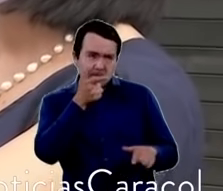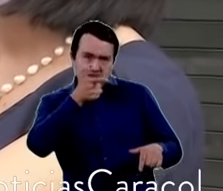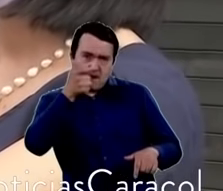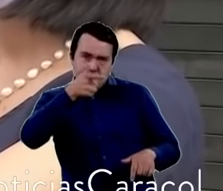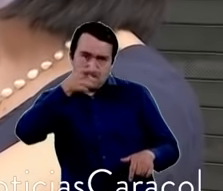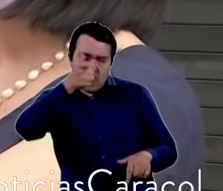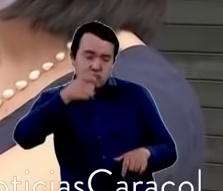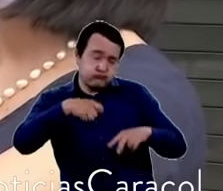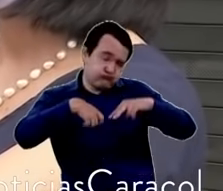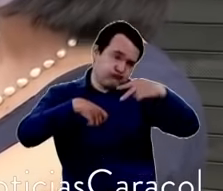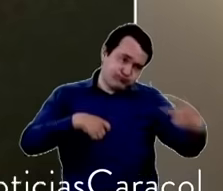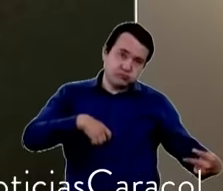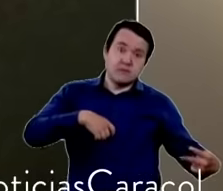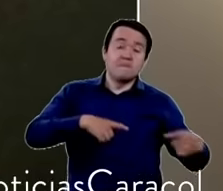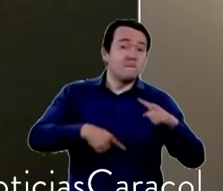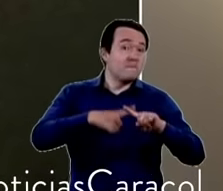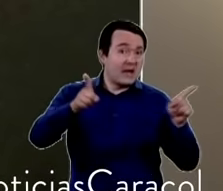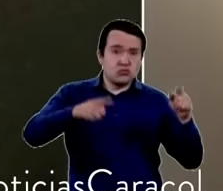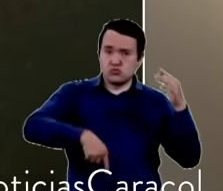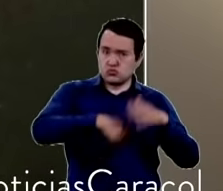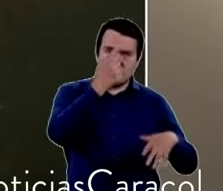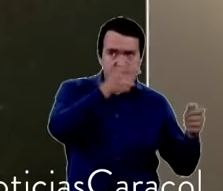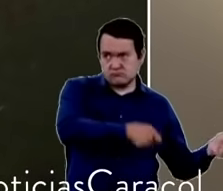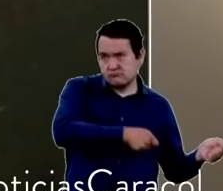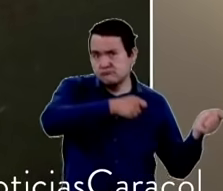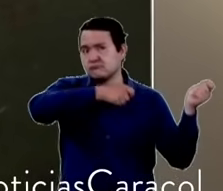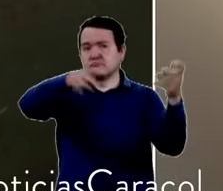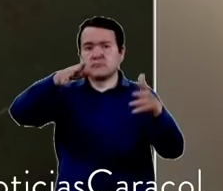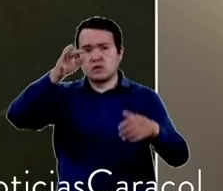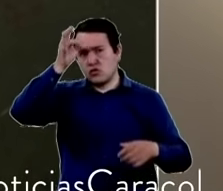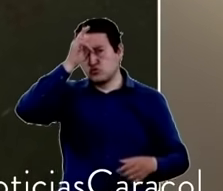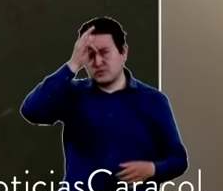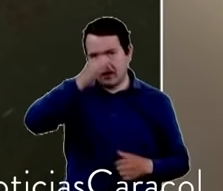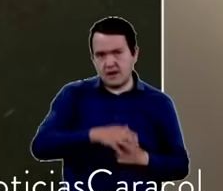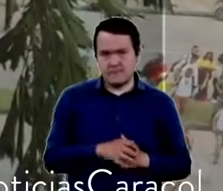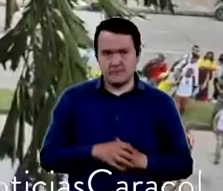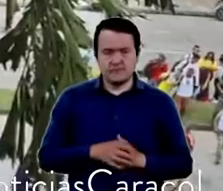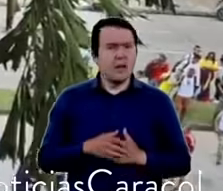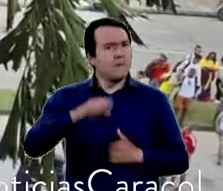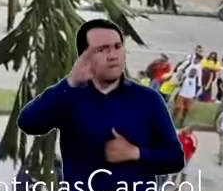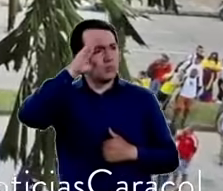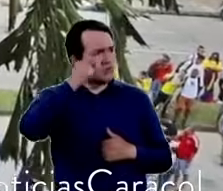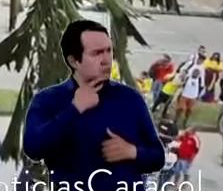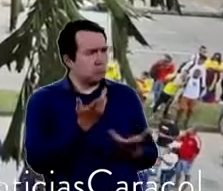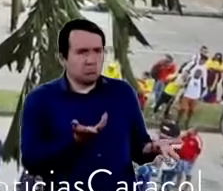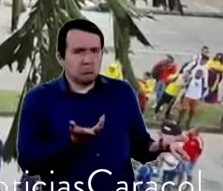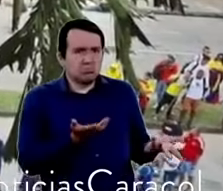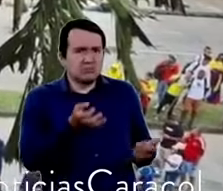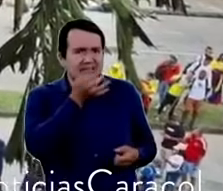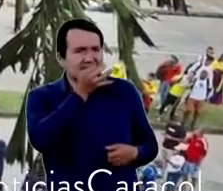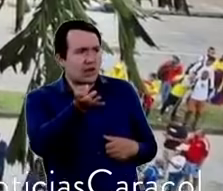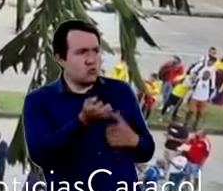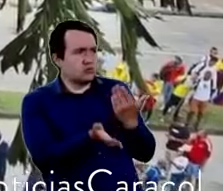y 30 de la noche en el barrio Las Ceibas, norte de Cali.